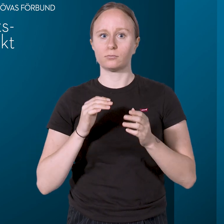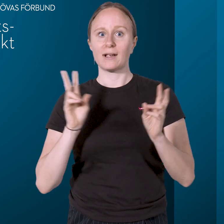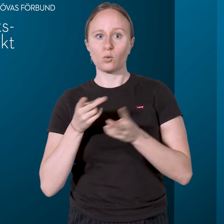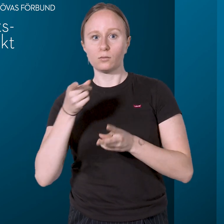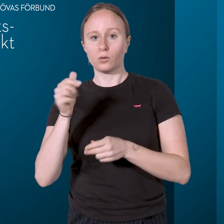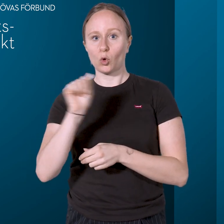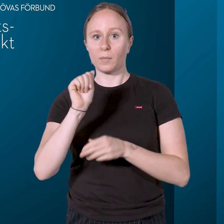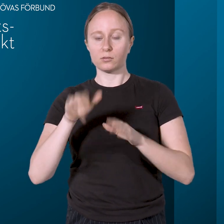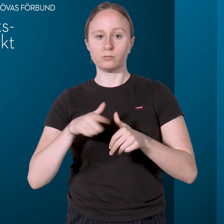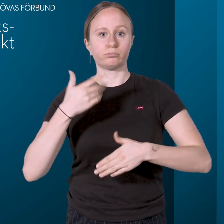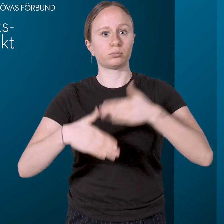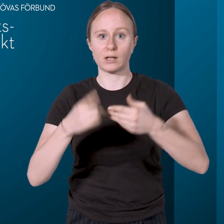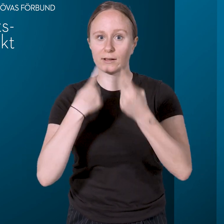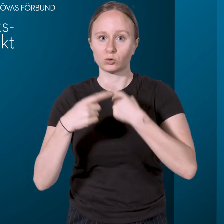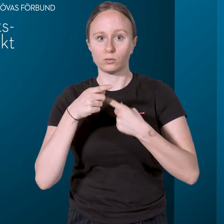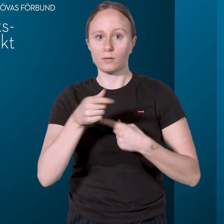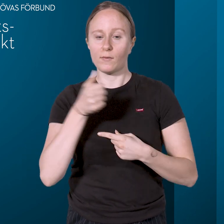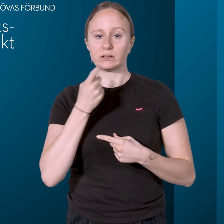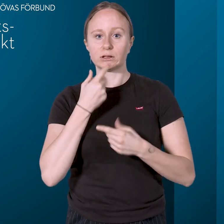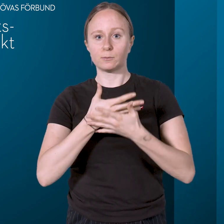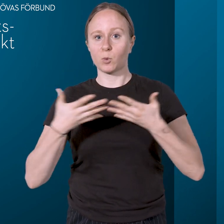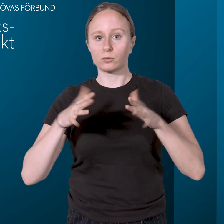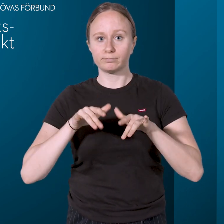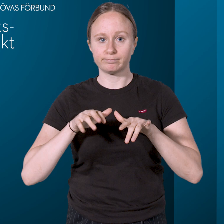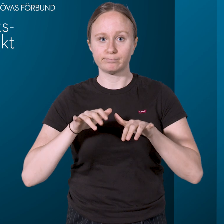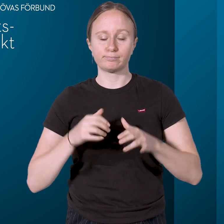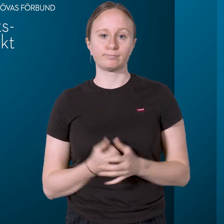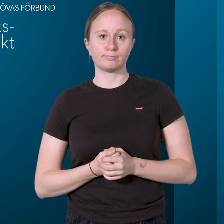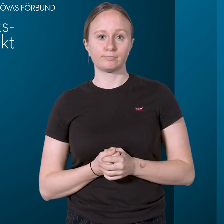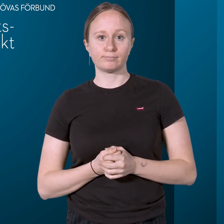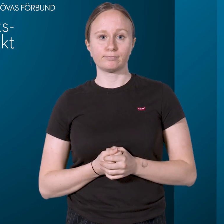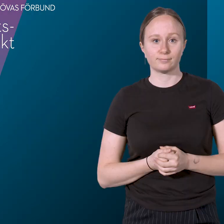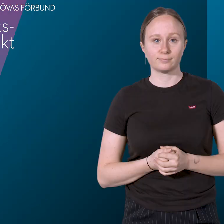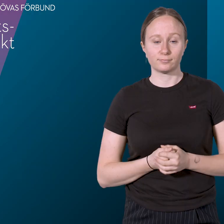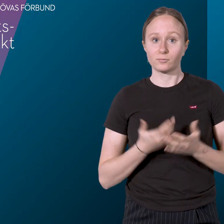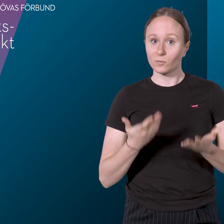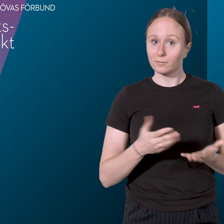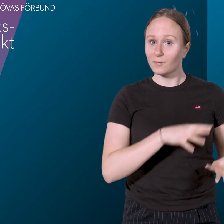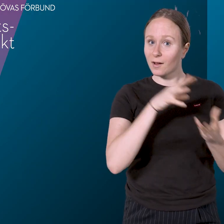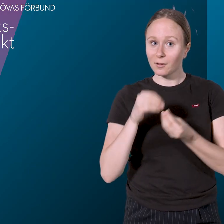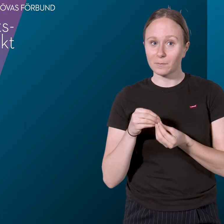trots att Jantunen valt att påbörja diskussionen på endast det finska språket. Det var veckans nyheter.